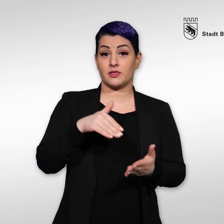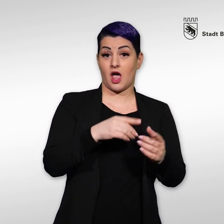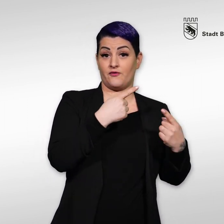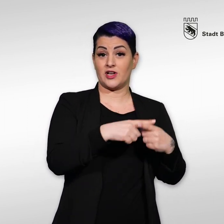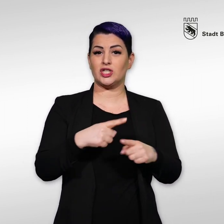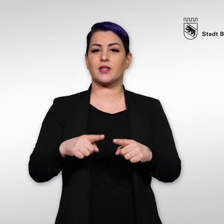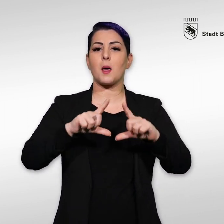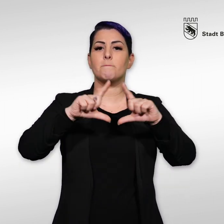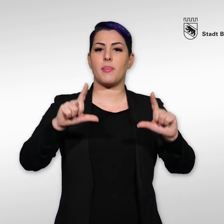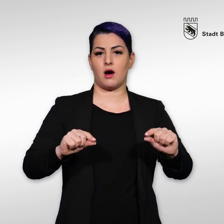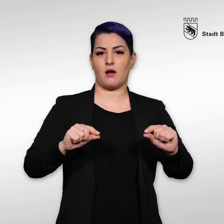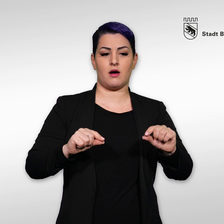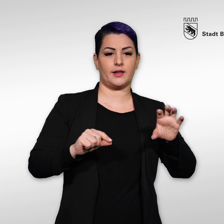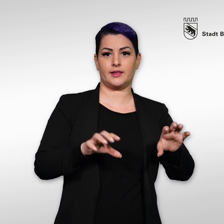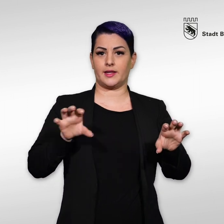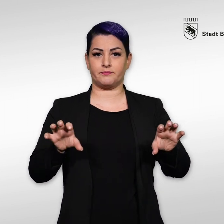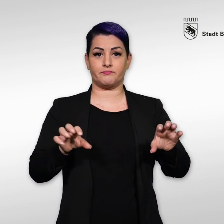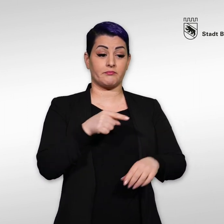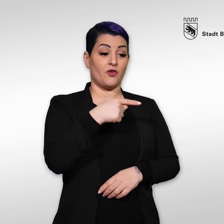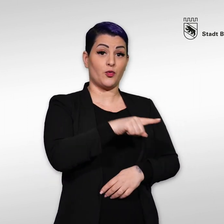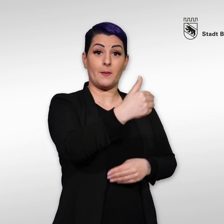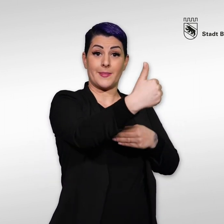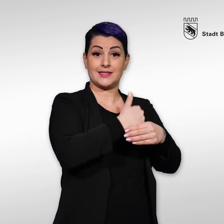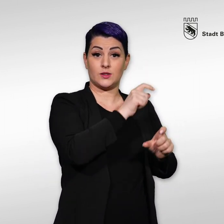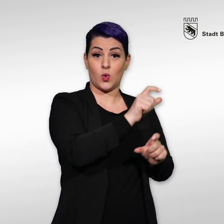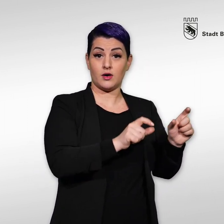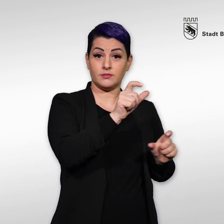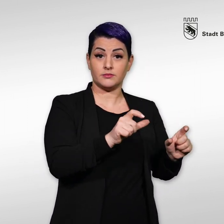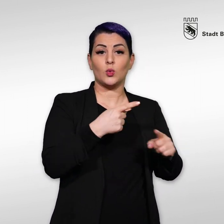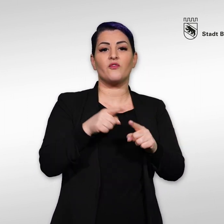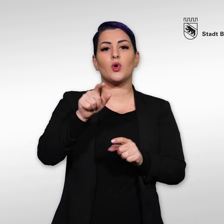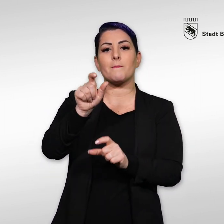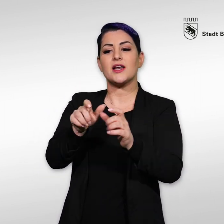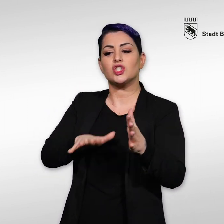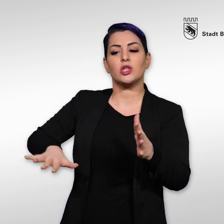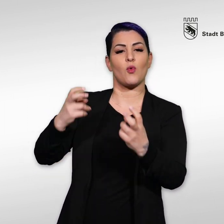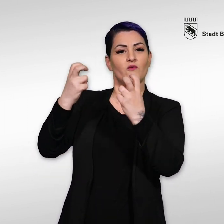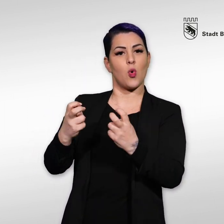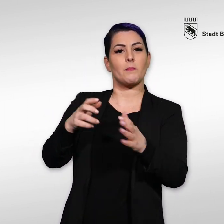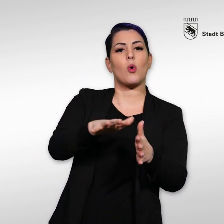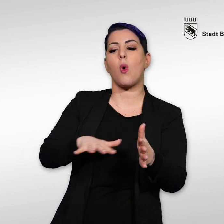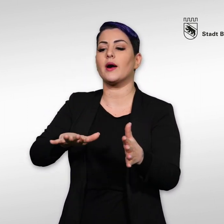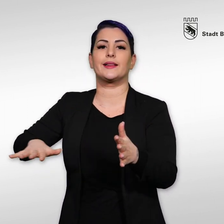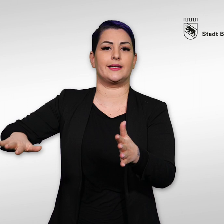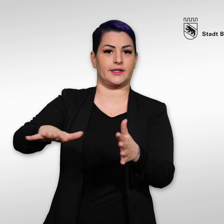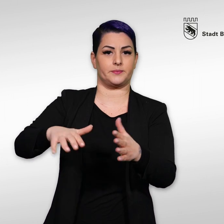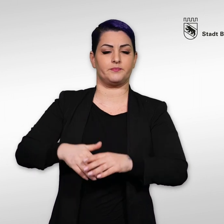Es gibt verschiedene Parkkarten: Solche für Besucherinnen und Besucher und solche für Anwohnende in den Quartieren.